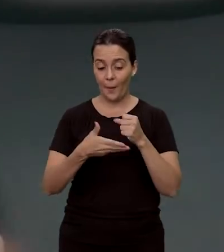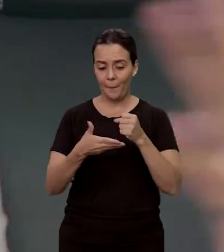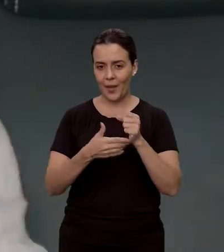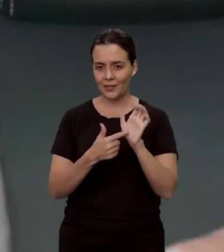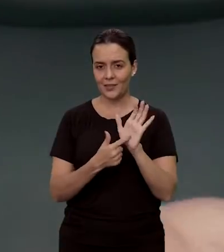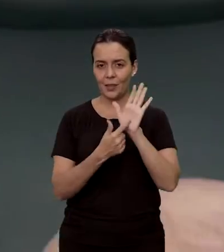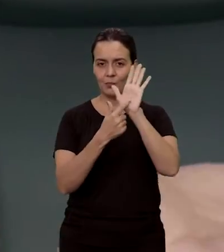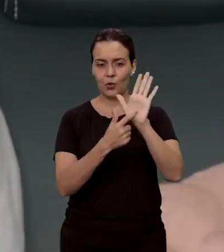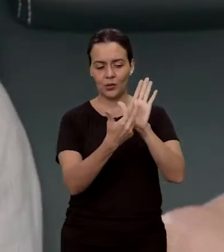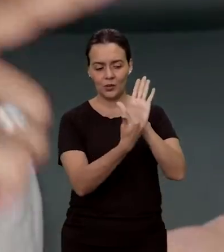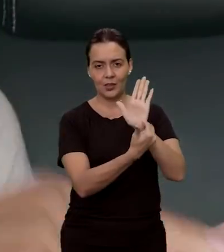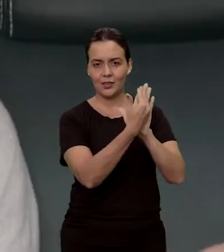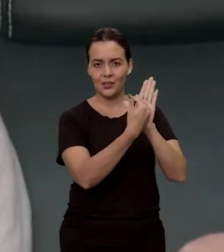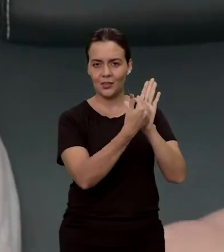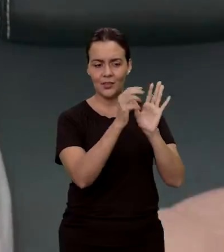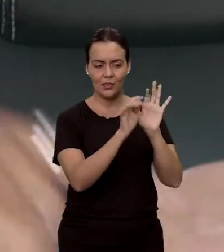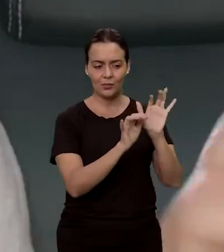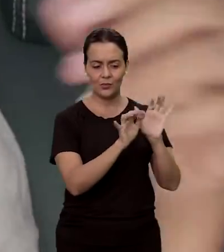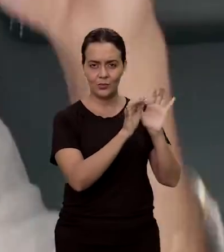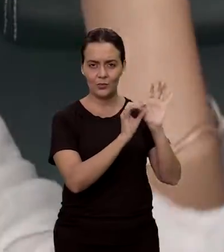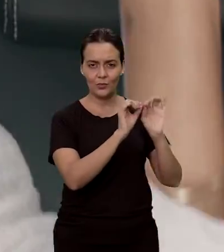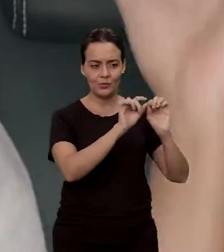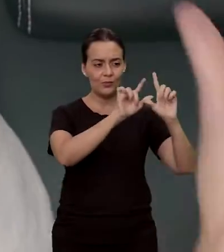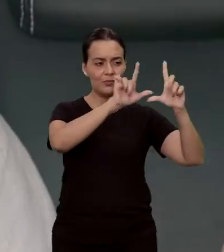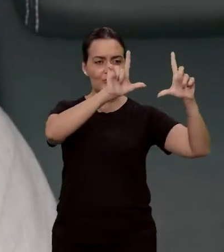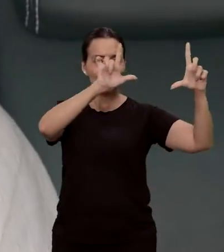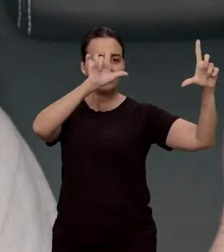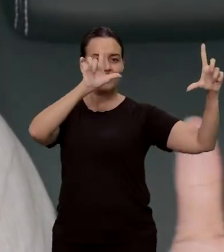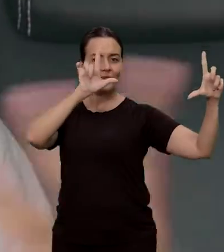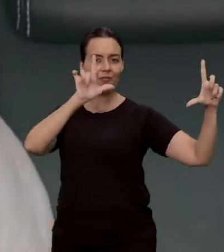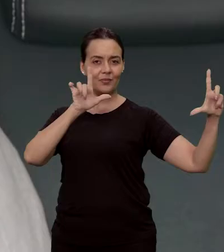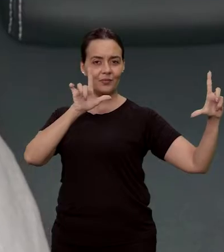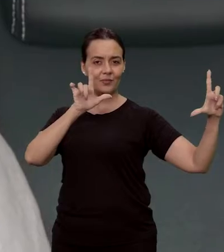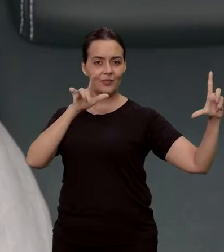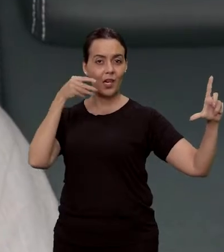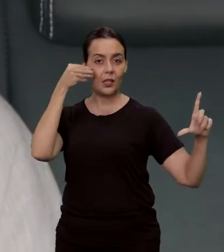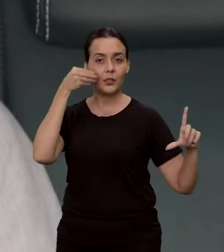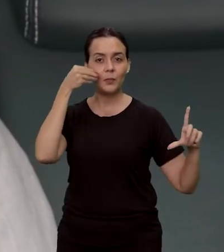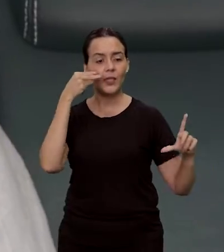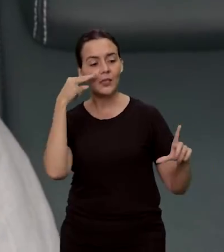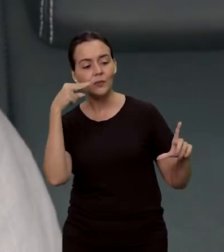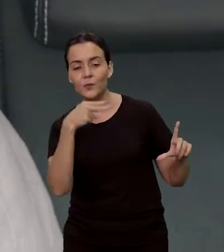Então, a Apple faz uma coisa que não tem botão, mas você faz assim e abre um mundo. Isso é pensar na experiência do usuário.